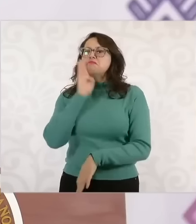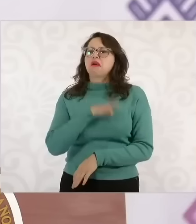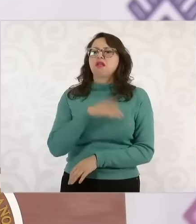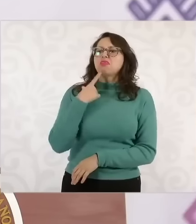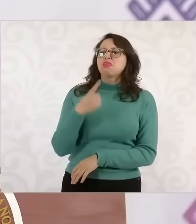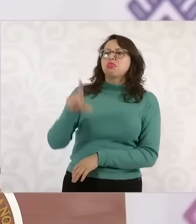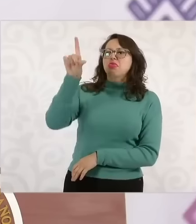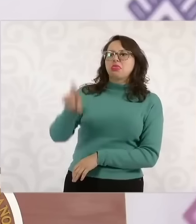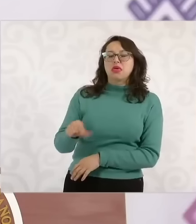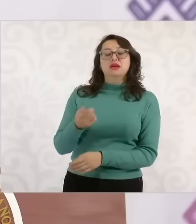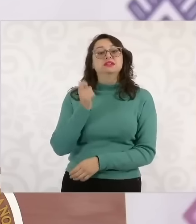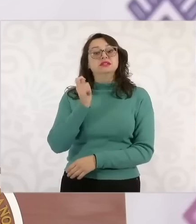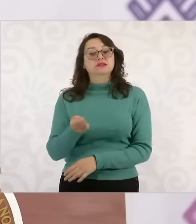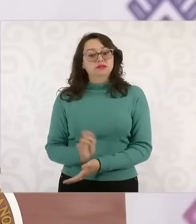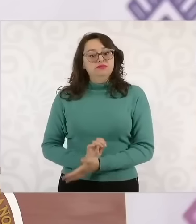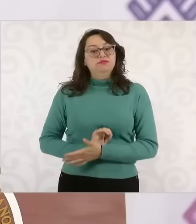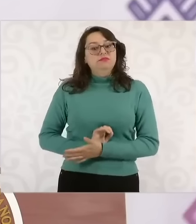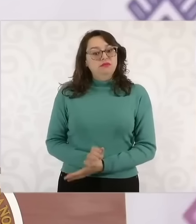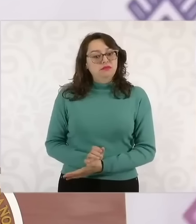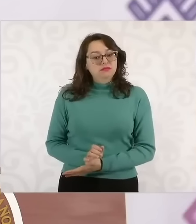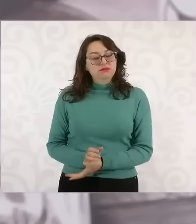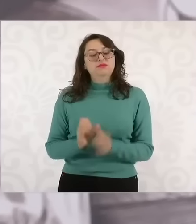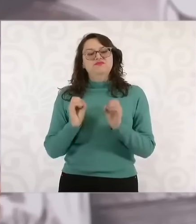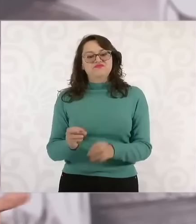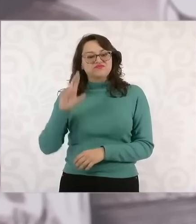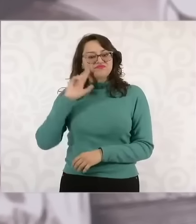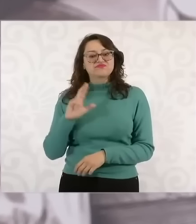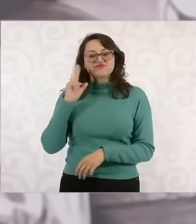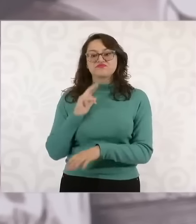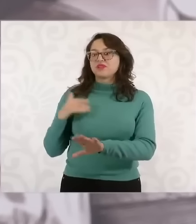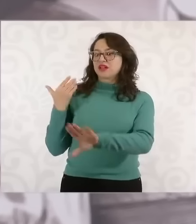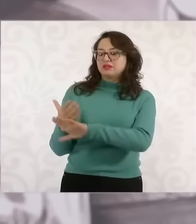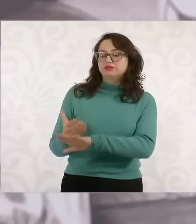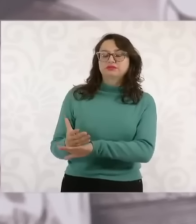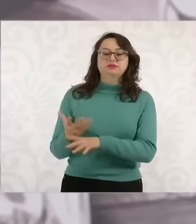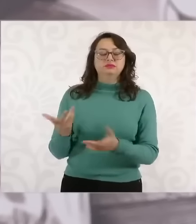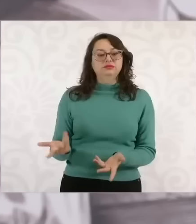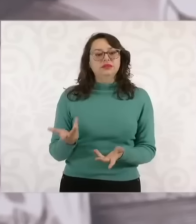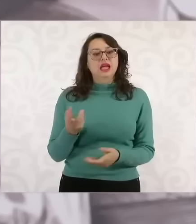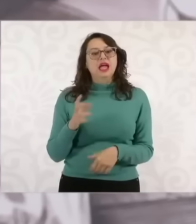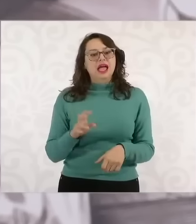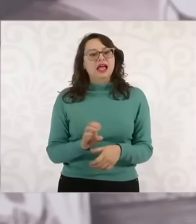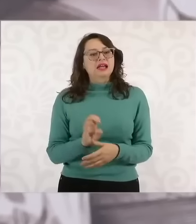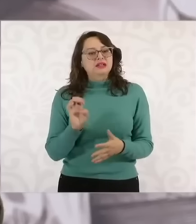es discriminarlo o es un acto de racismo también eh en muchas ocasiones. Entonces, eh la verdad que